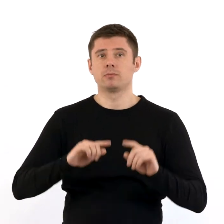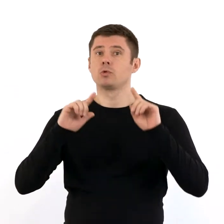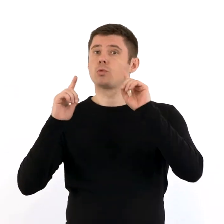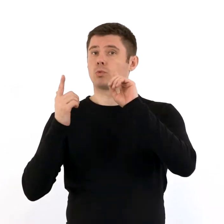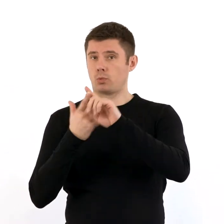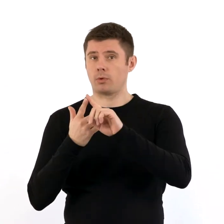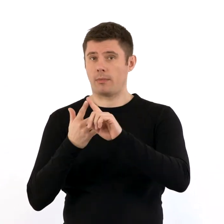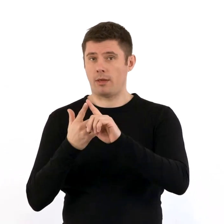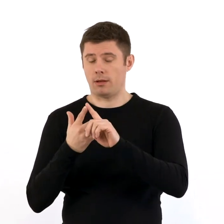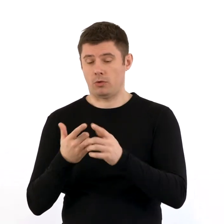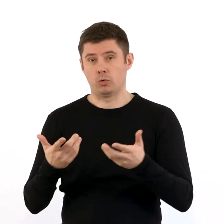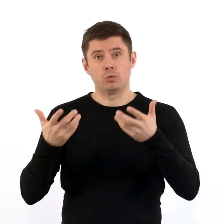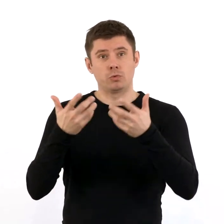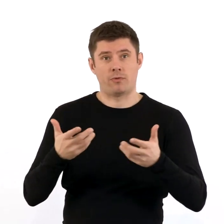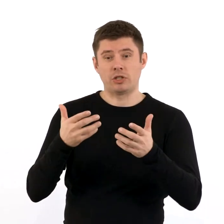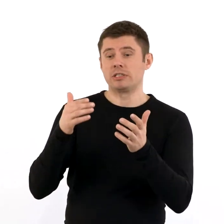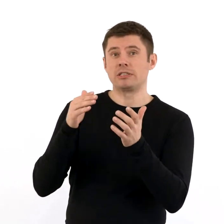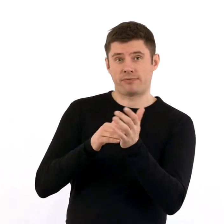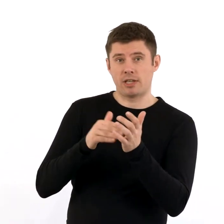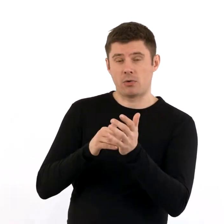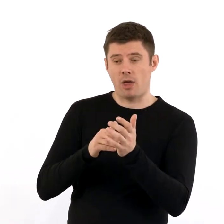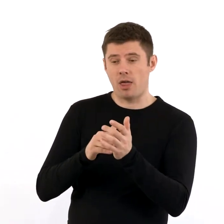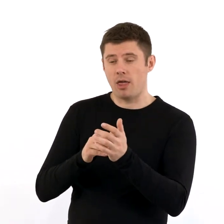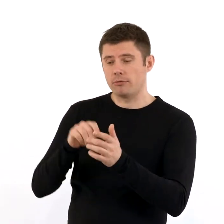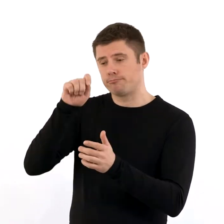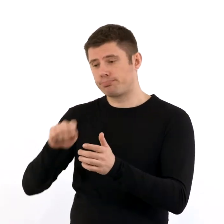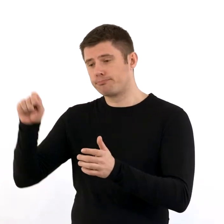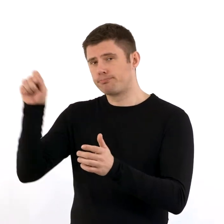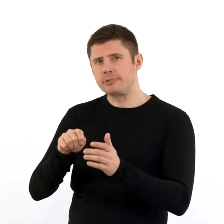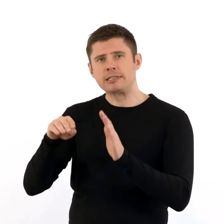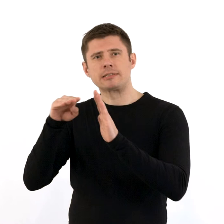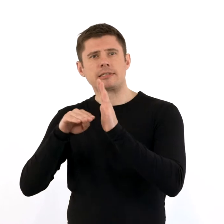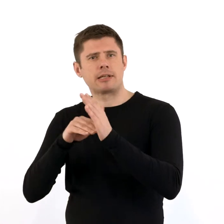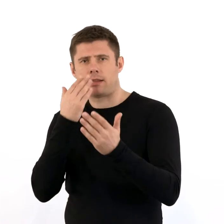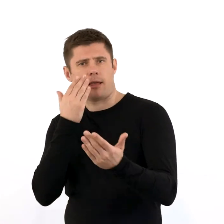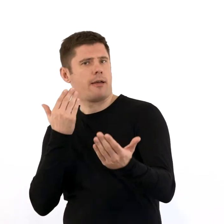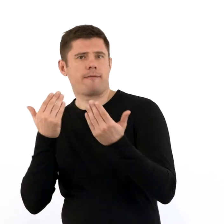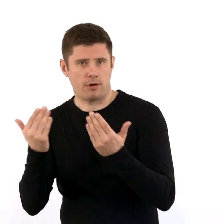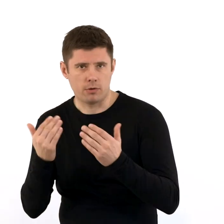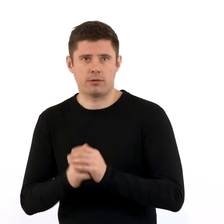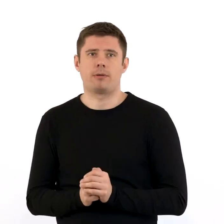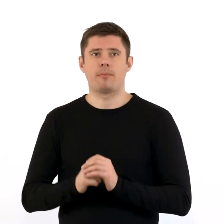7. zasady rozwiązania stowarzyszenia zwykłego;